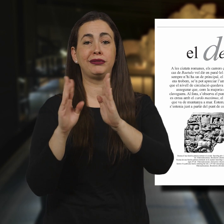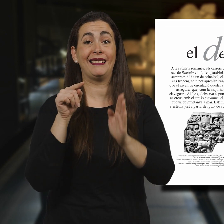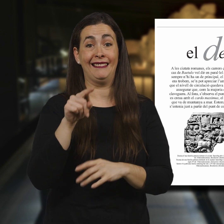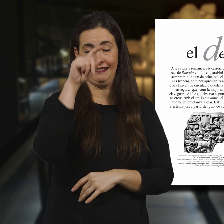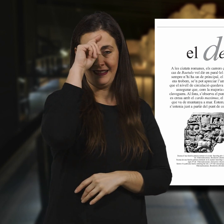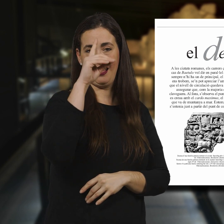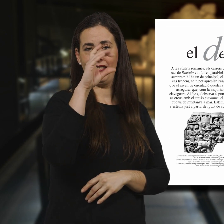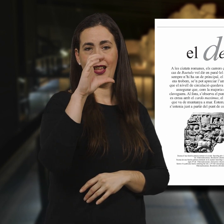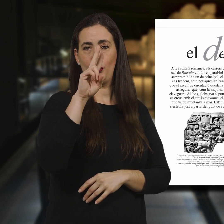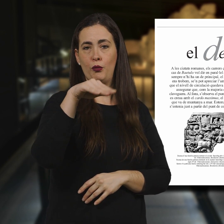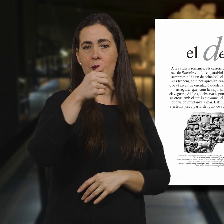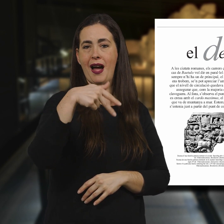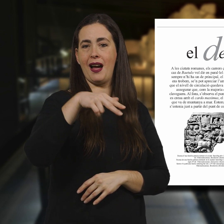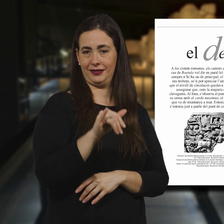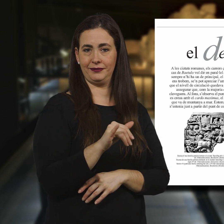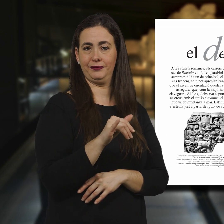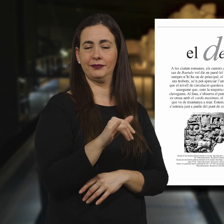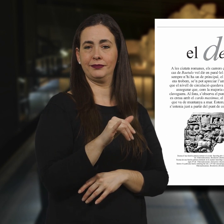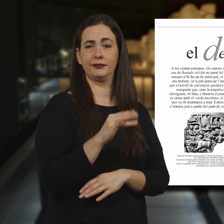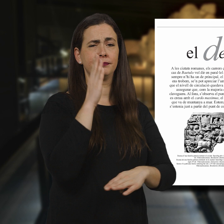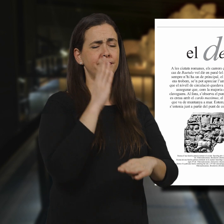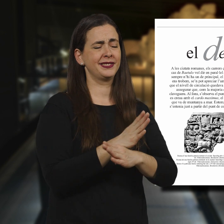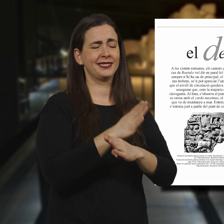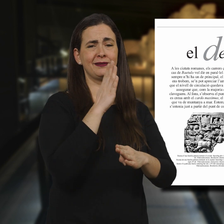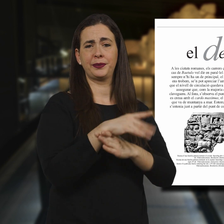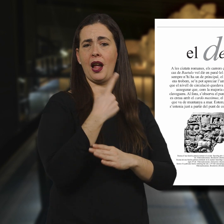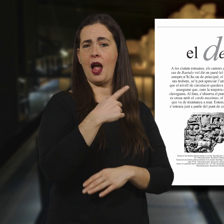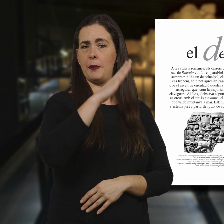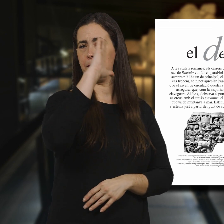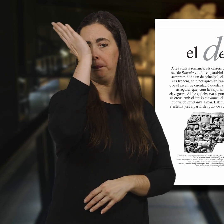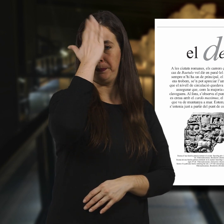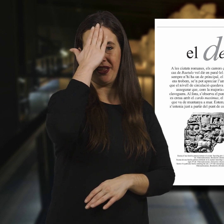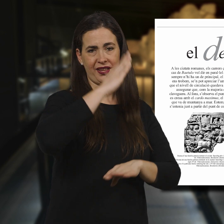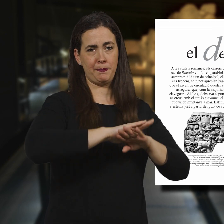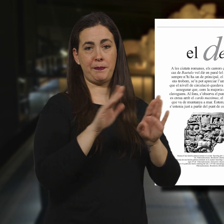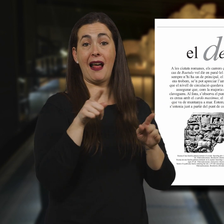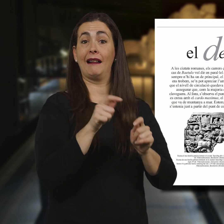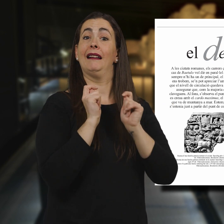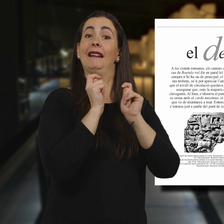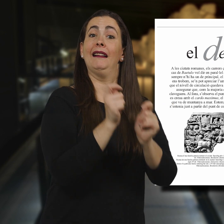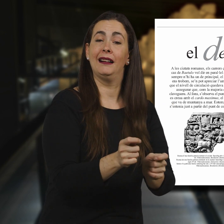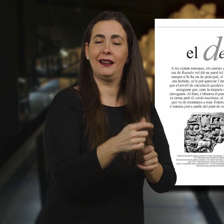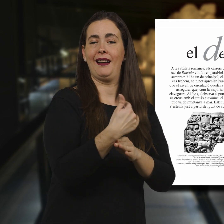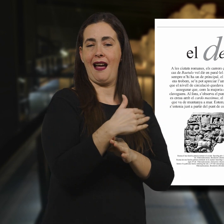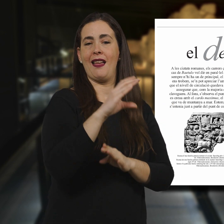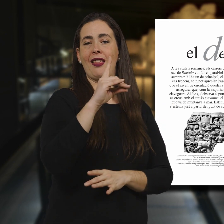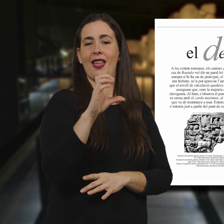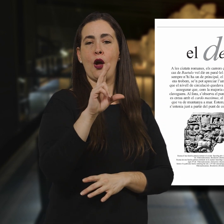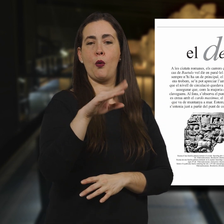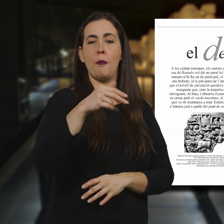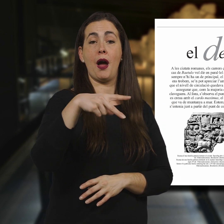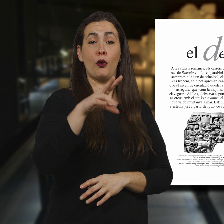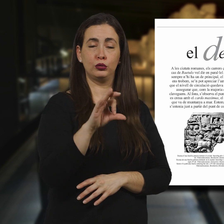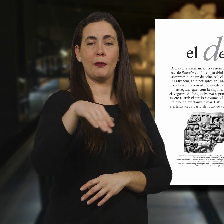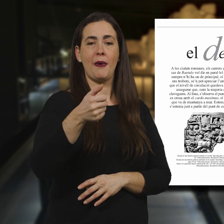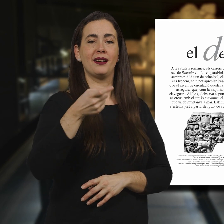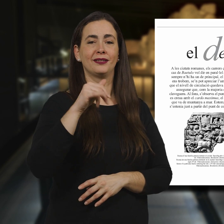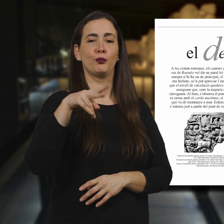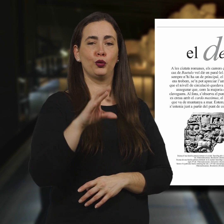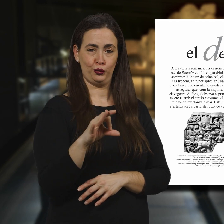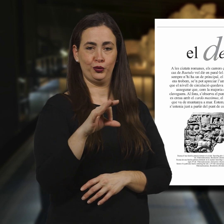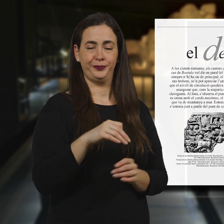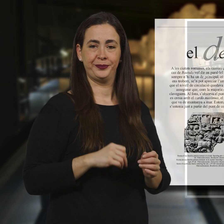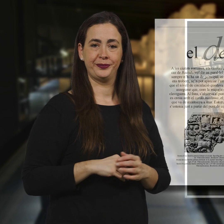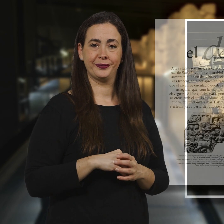s’anomenen "decumani", i sempre n’hi ha un de principal, el "decumanus maximus".